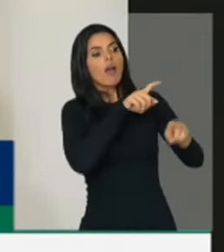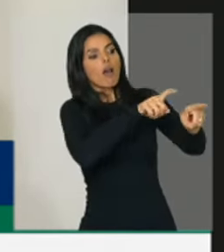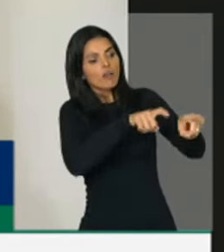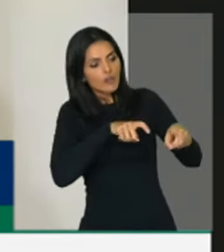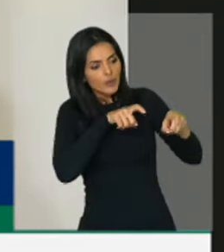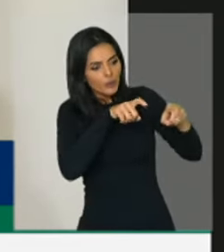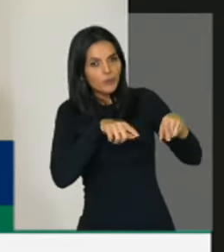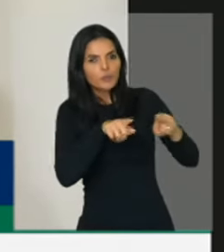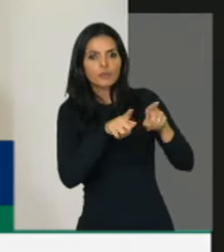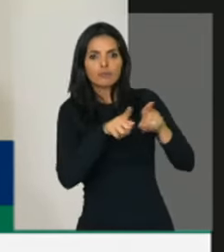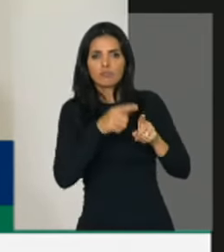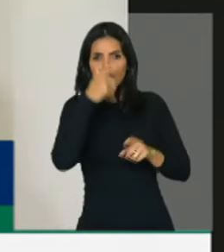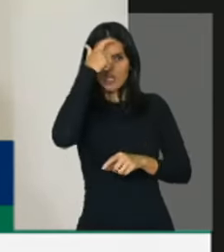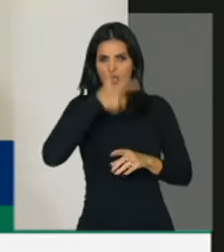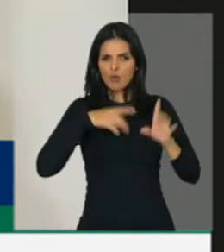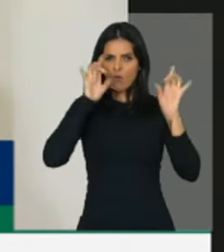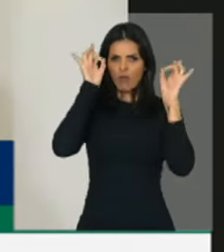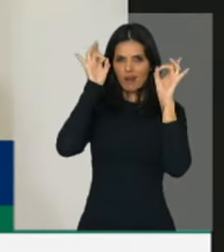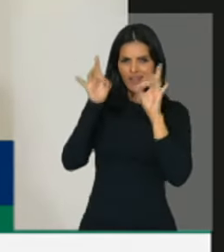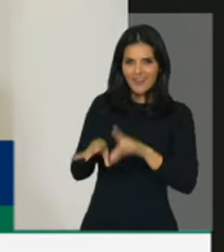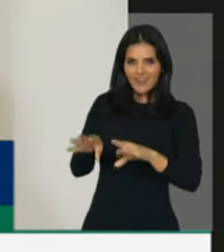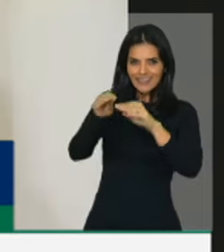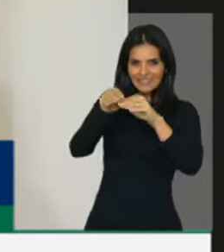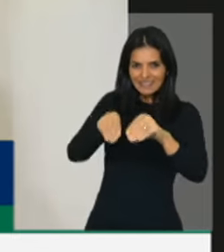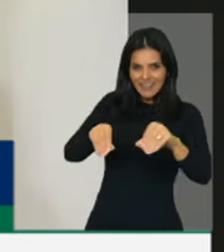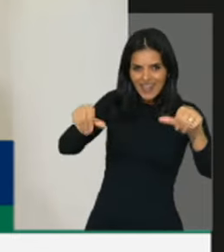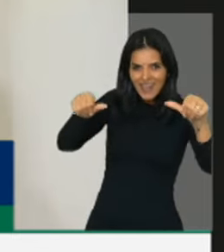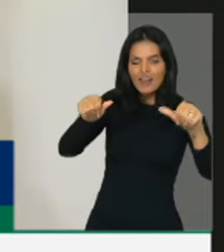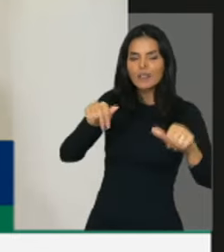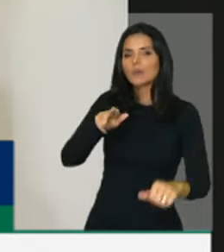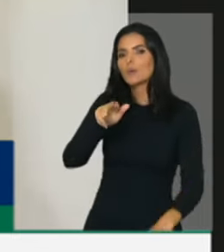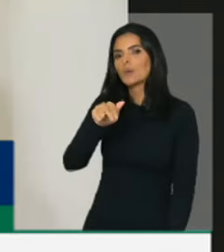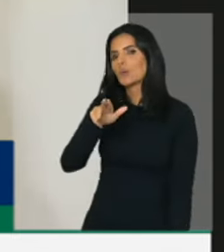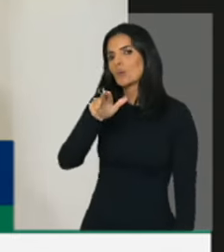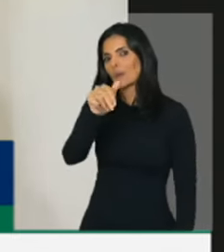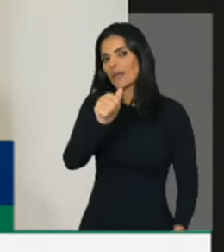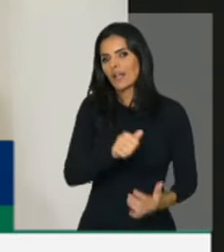AGRICULTOR, AGRICULTOR, NUNCA ABANDONEI A TERRA PORQUE FOI DE LÁ QUE EU SAÍ, VENDENDO LEITE NA BEIRA DA ESTRADA,